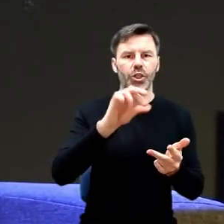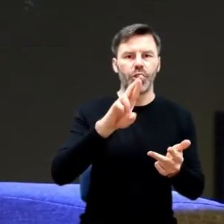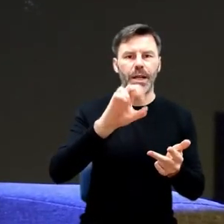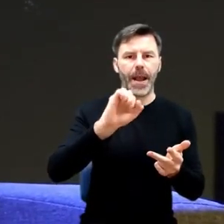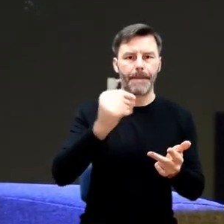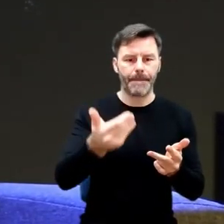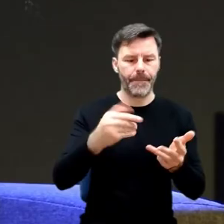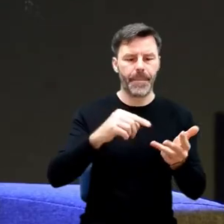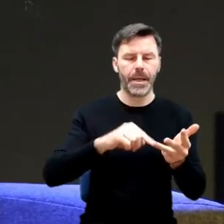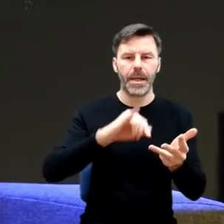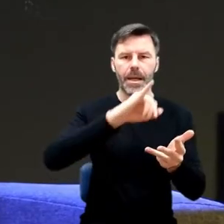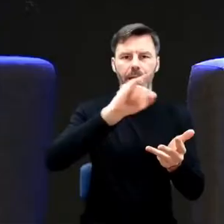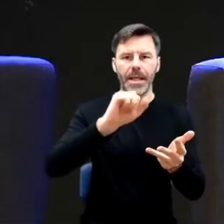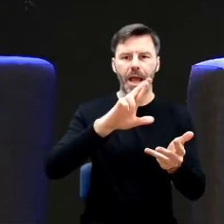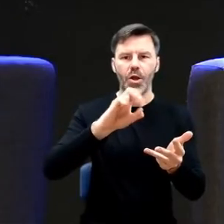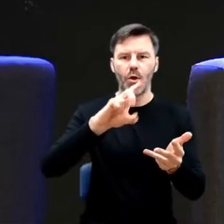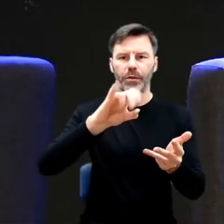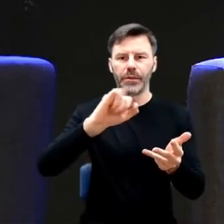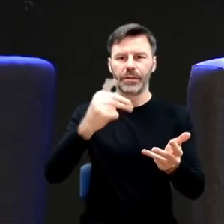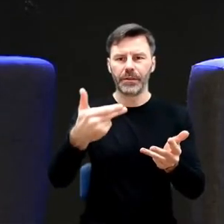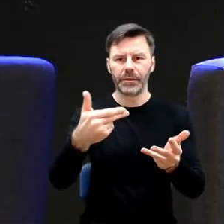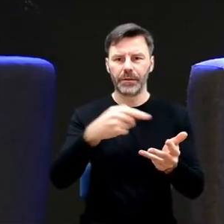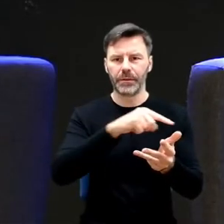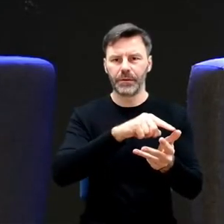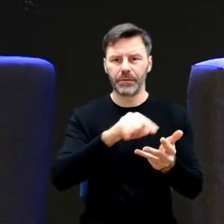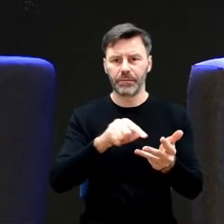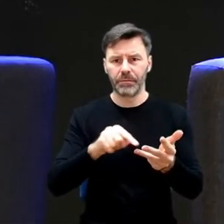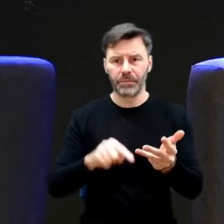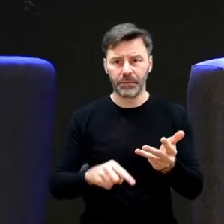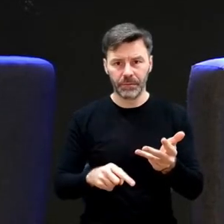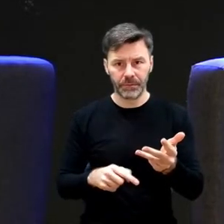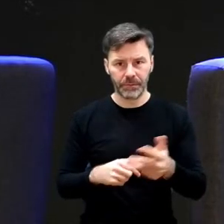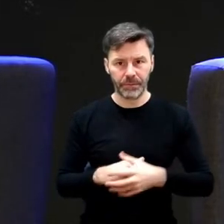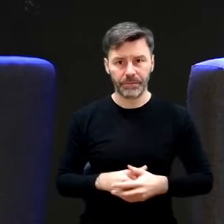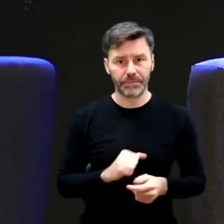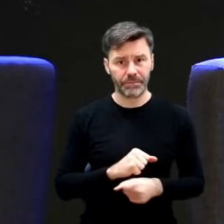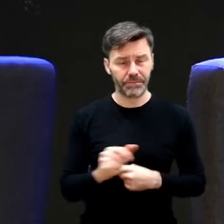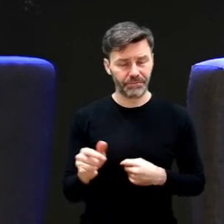Czy są już, ile jest takich przykładów polityki, tego zrozumienia, że coś trzeba właśnie,